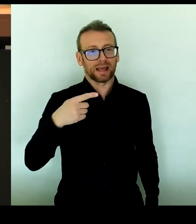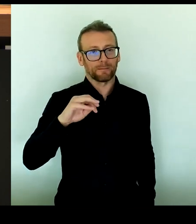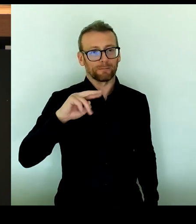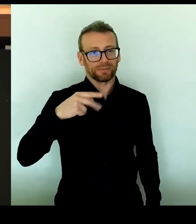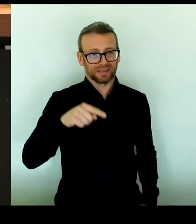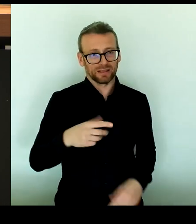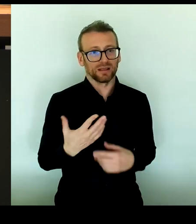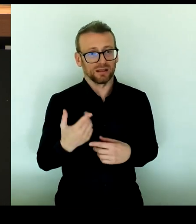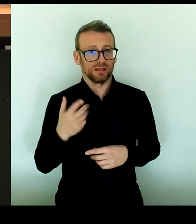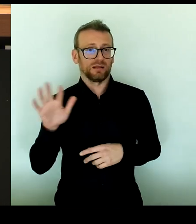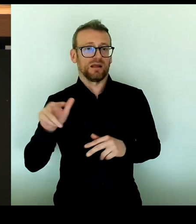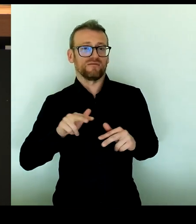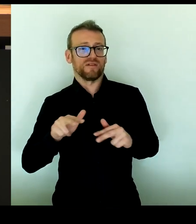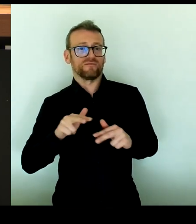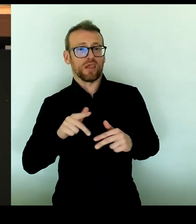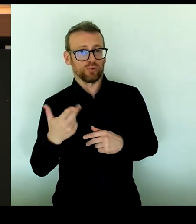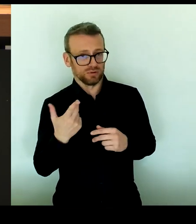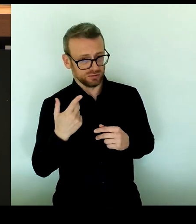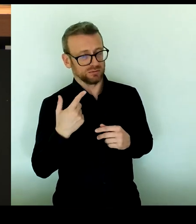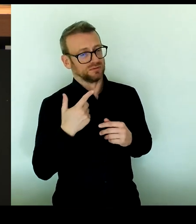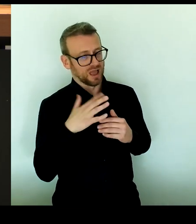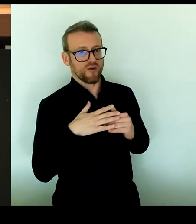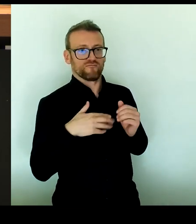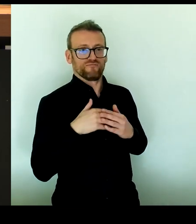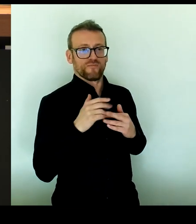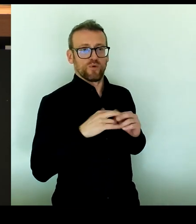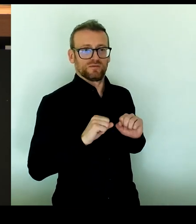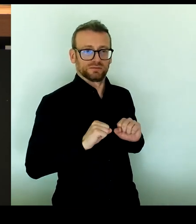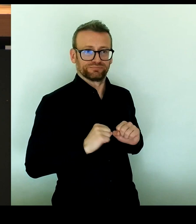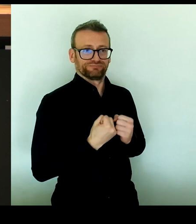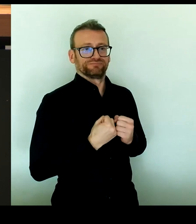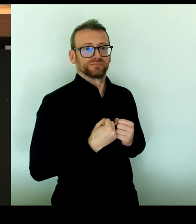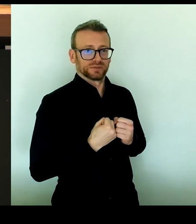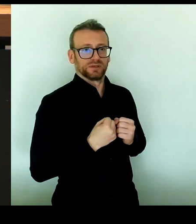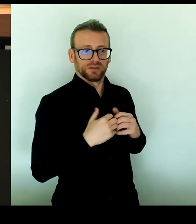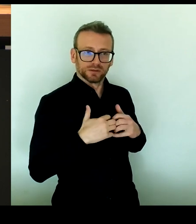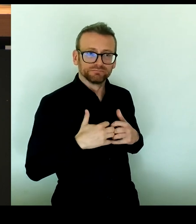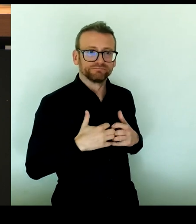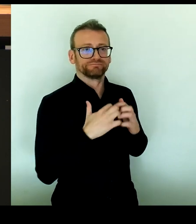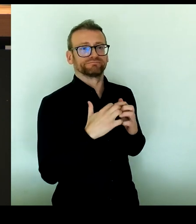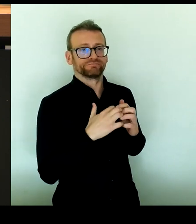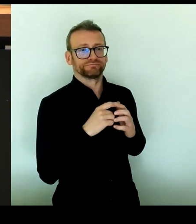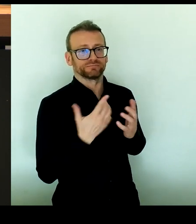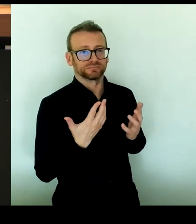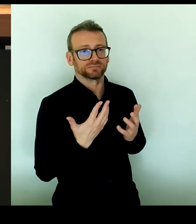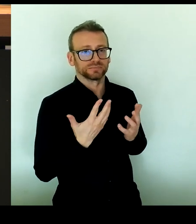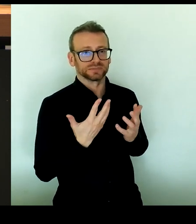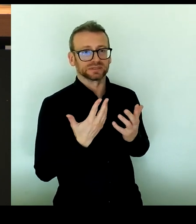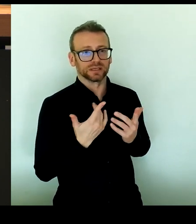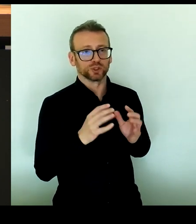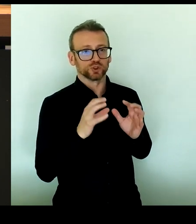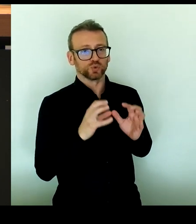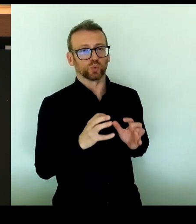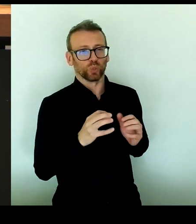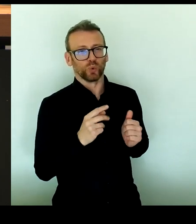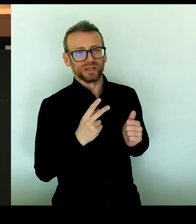Künstlerin ist die Akquise von neuen Arbeitsräumen. Da ist in letzter Zeit noch nicht genug passiert, denn der Automatismus geht leider